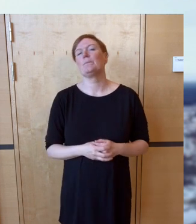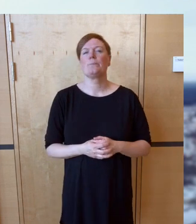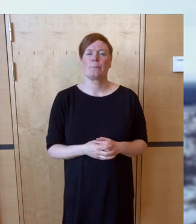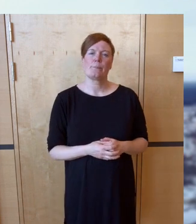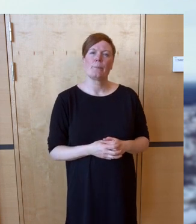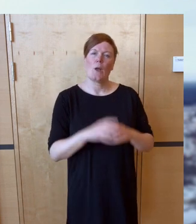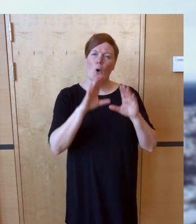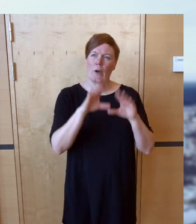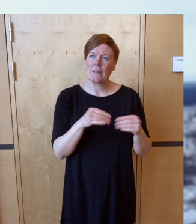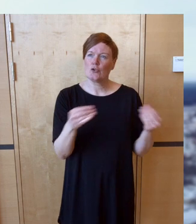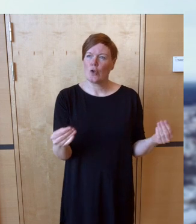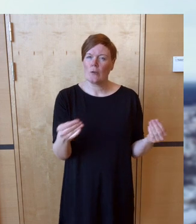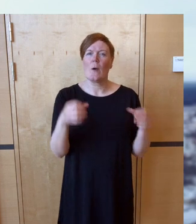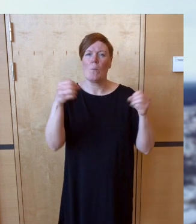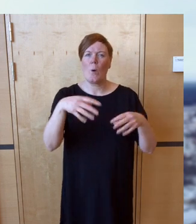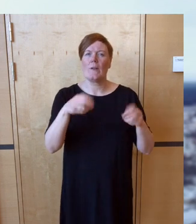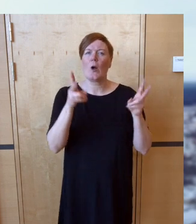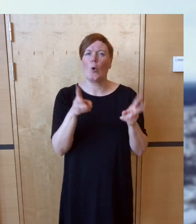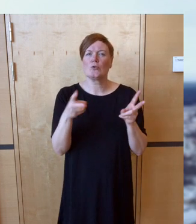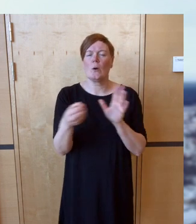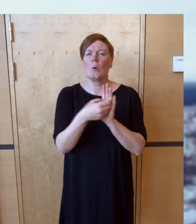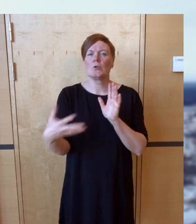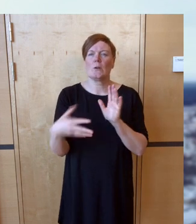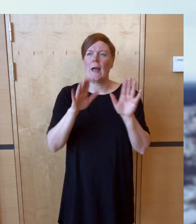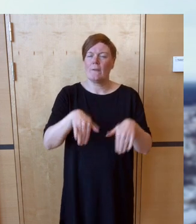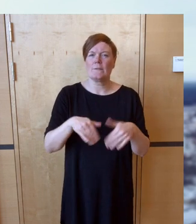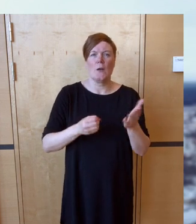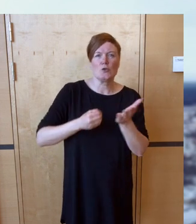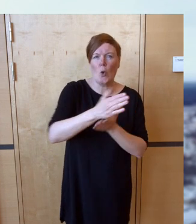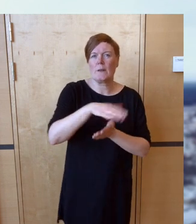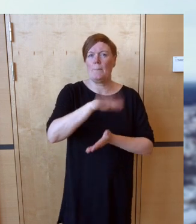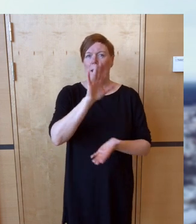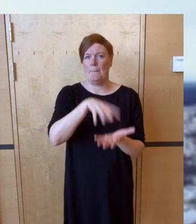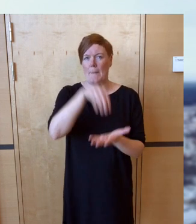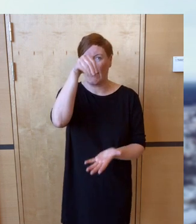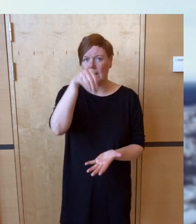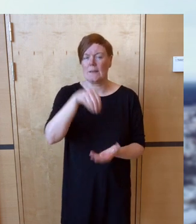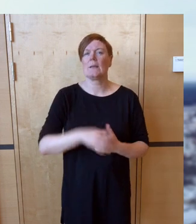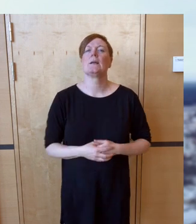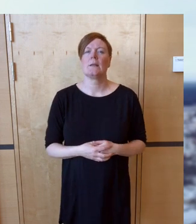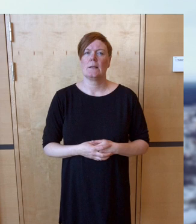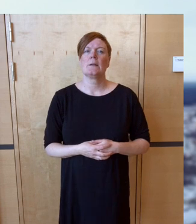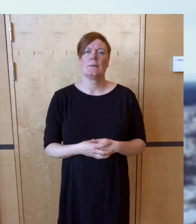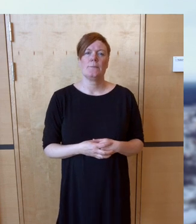Mark och tomter jämfört M Malå Och 100 år brukar vi ligga på mellan 50 och